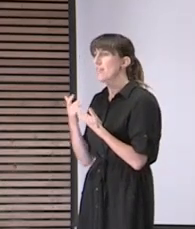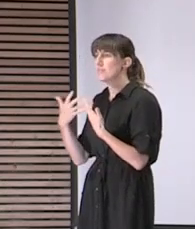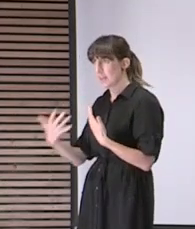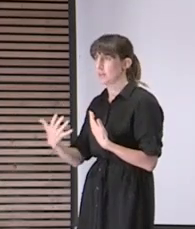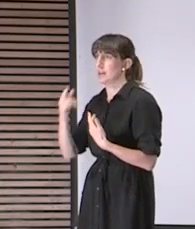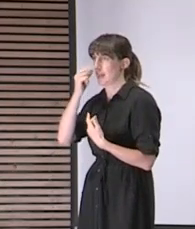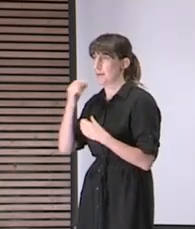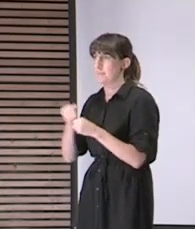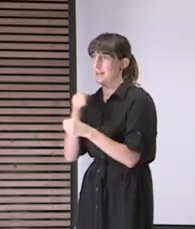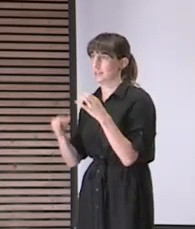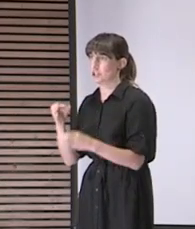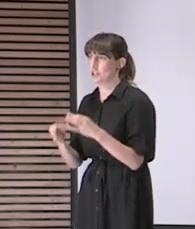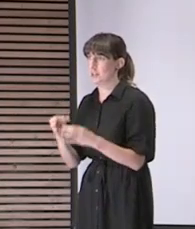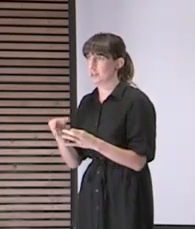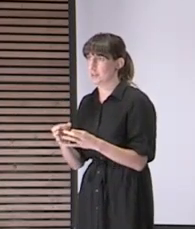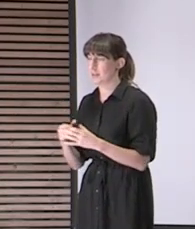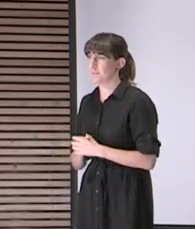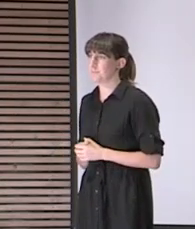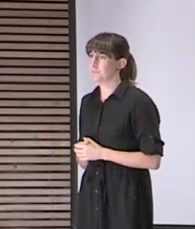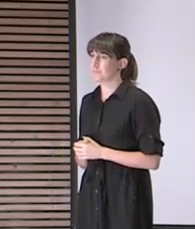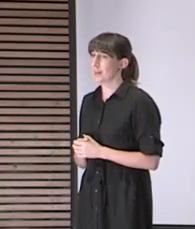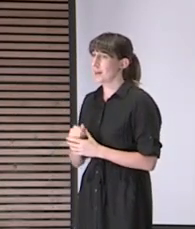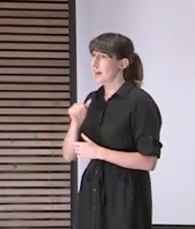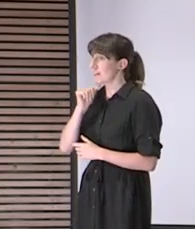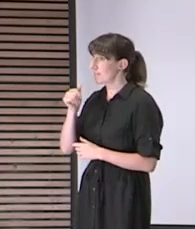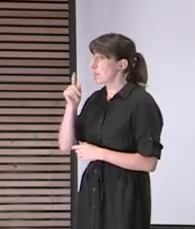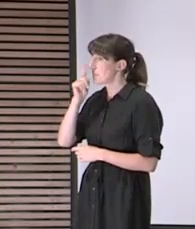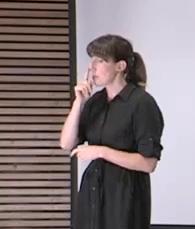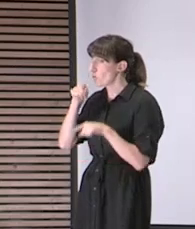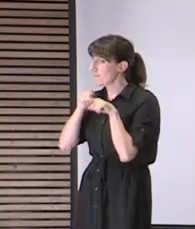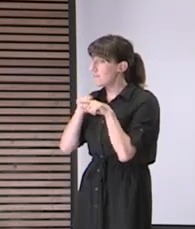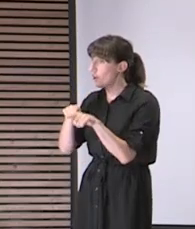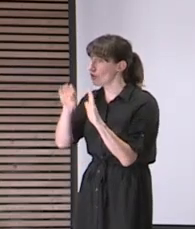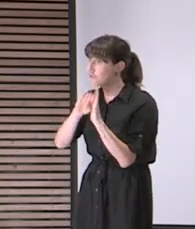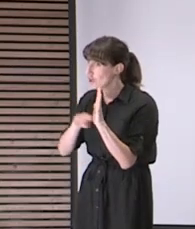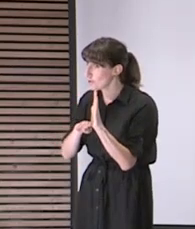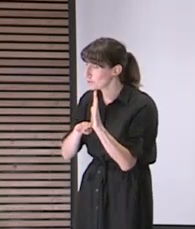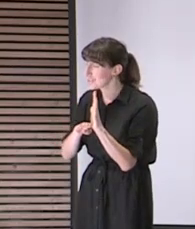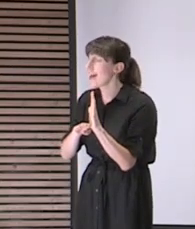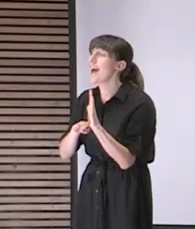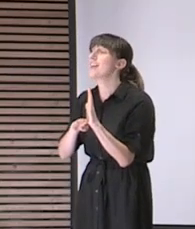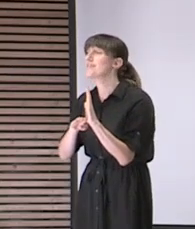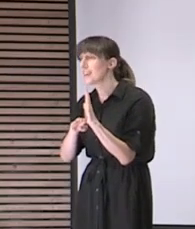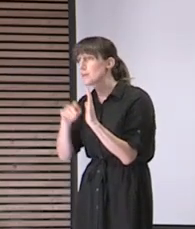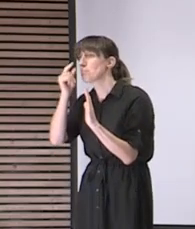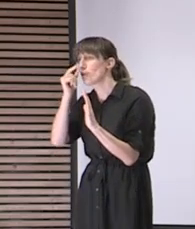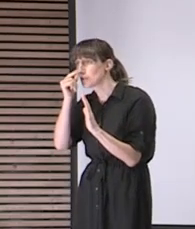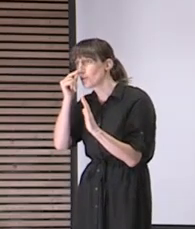más actualizados que tenemos.